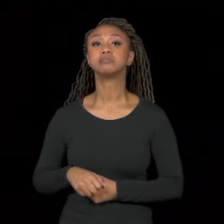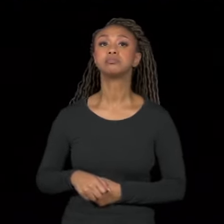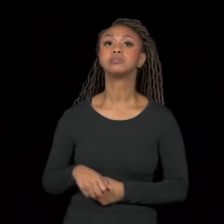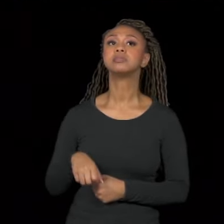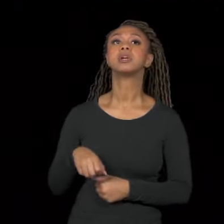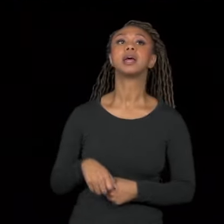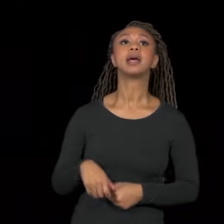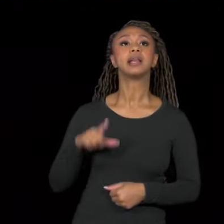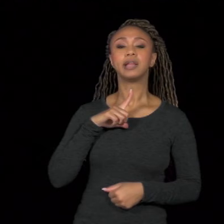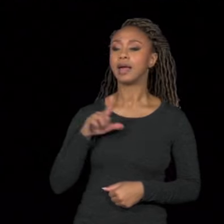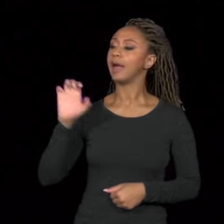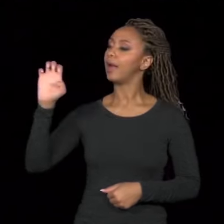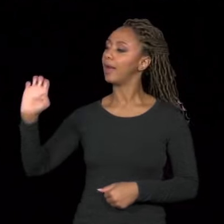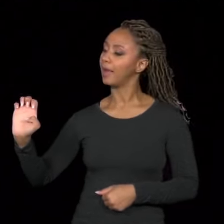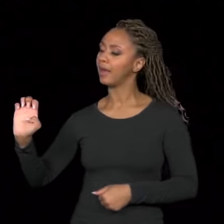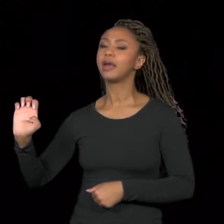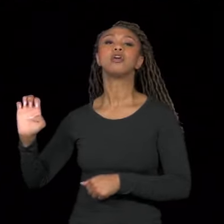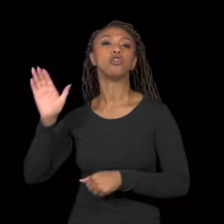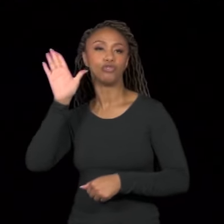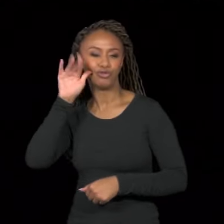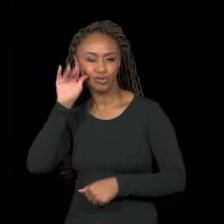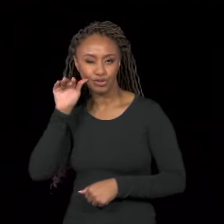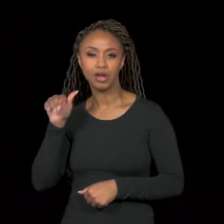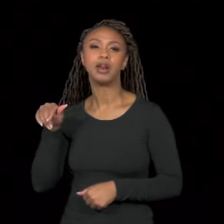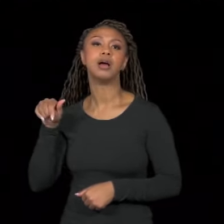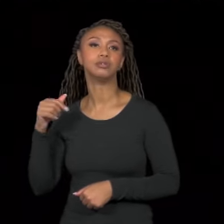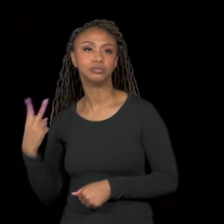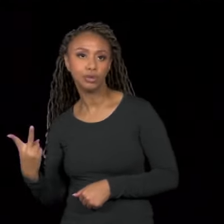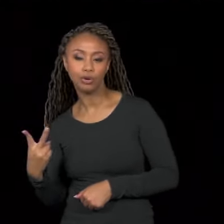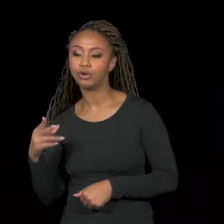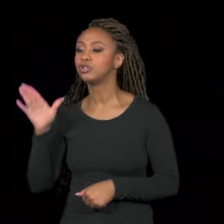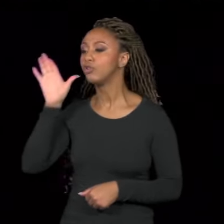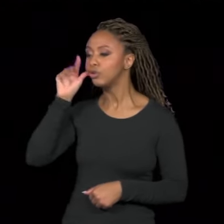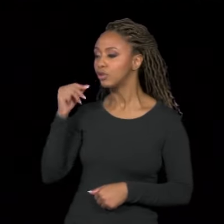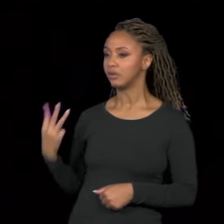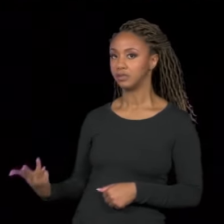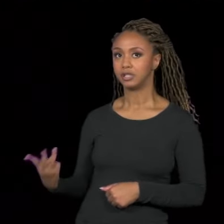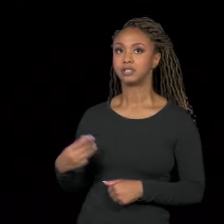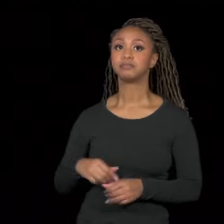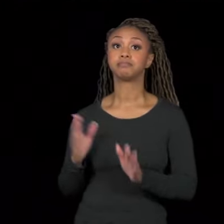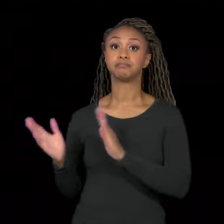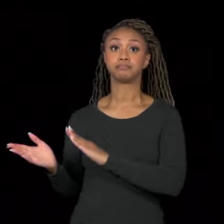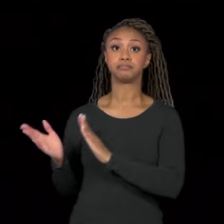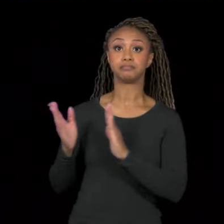E, DO LADO DIREITO, A GENTE TEM O QUÊ? O TIPO ENTIDADE "DEPARTAMENTO", ONDE EU TENHO DOIS